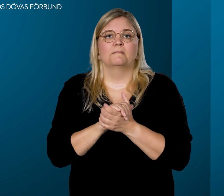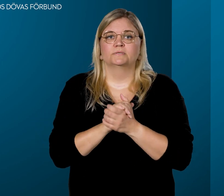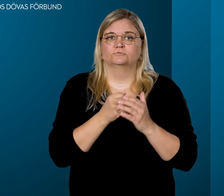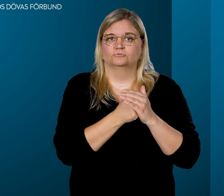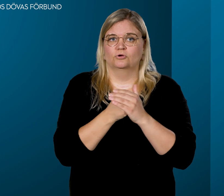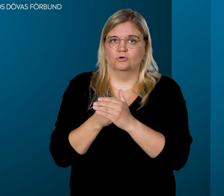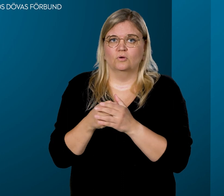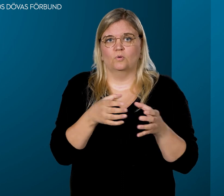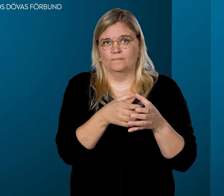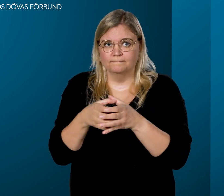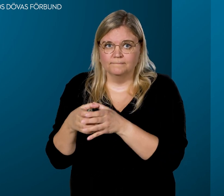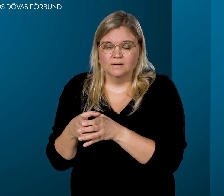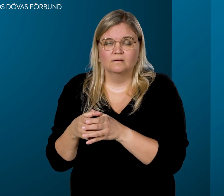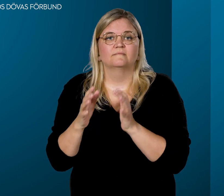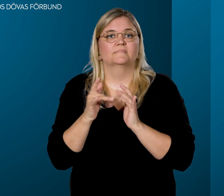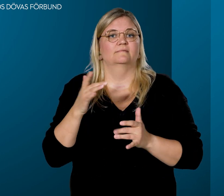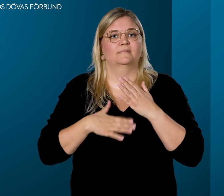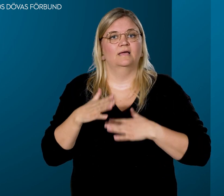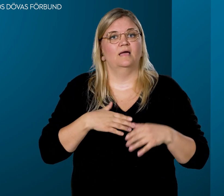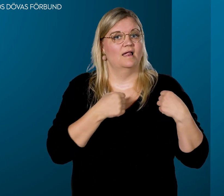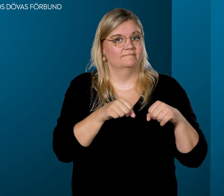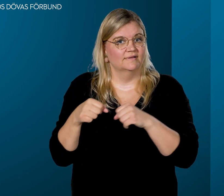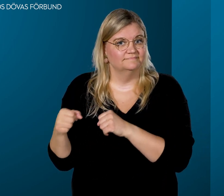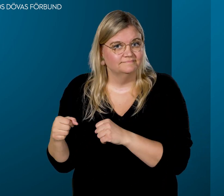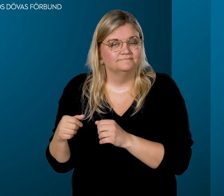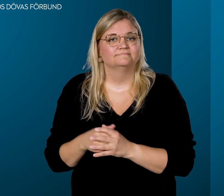kamratstödsgrupper och fritidsaktiviteter.